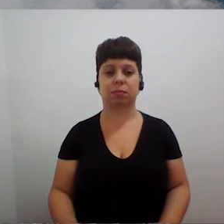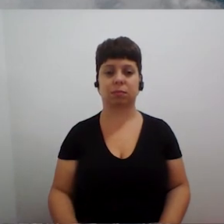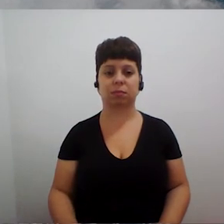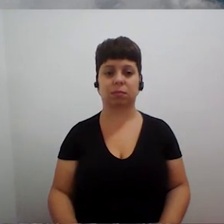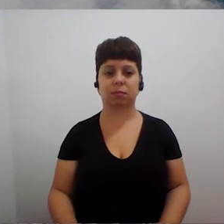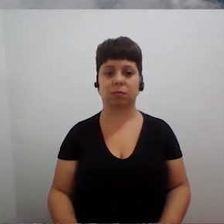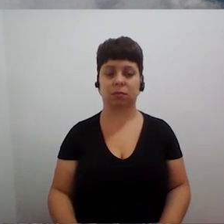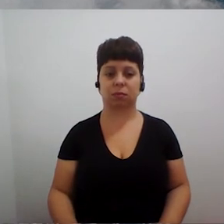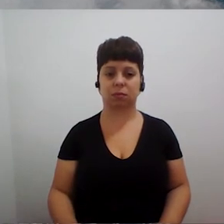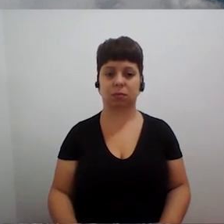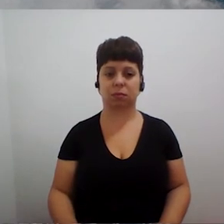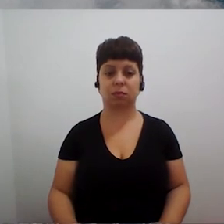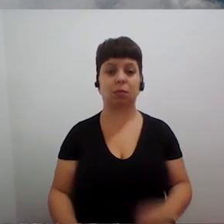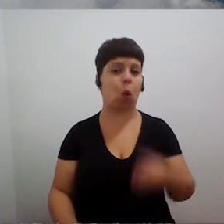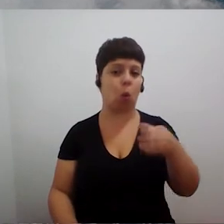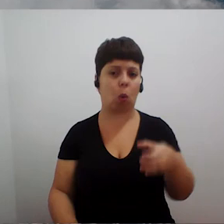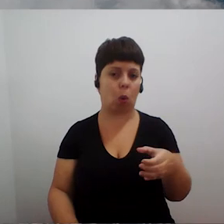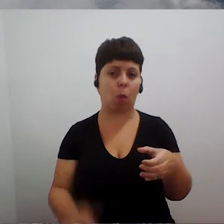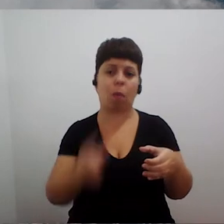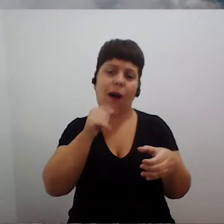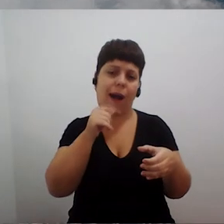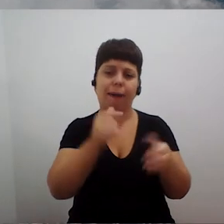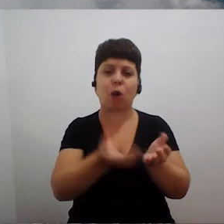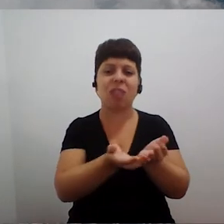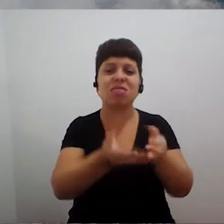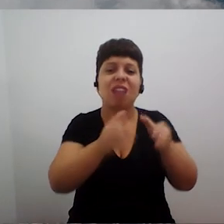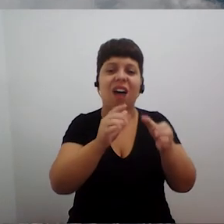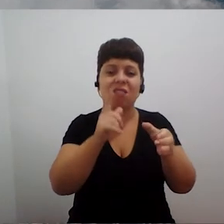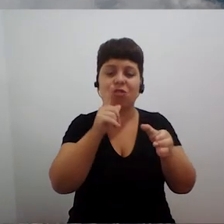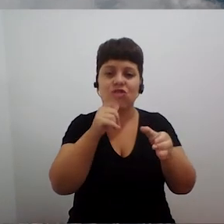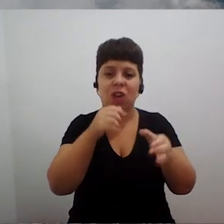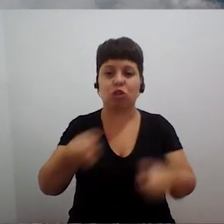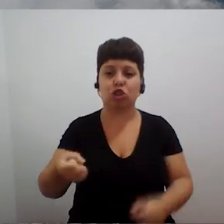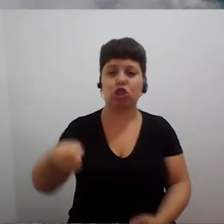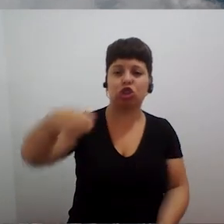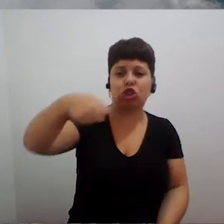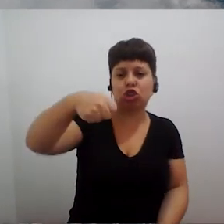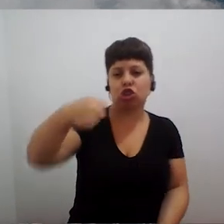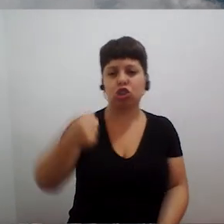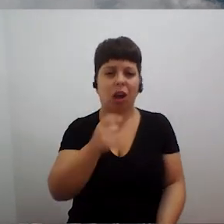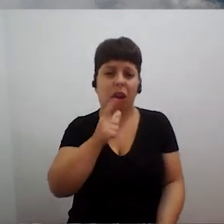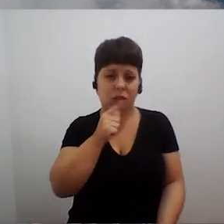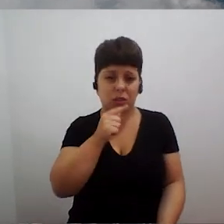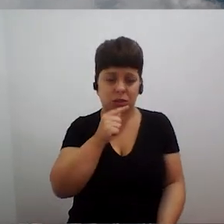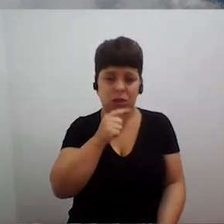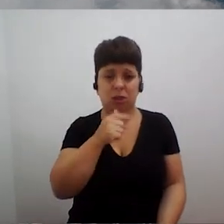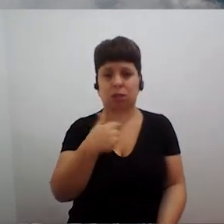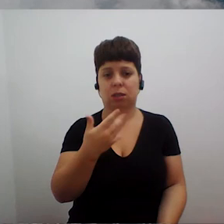e esta água, esse copo de água, taça de água, uma jarra de água, que eu uso num ritual na minha